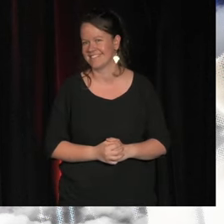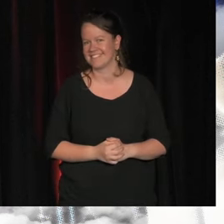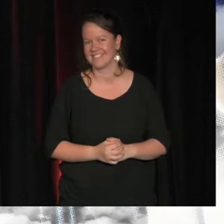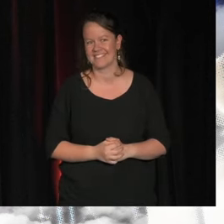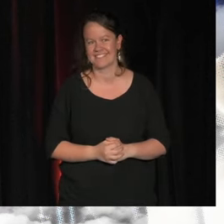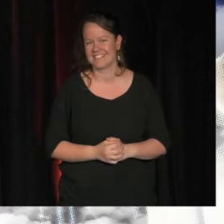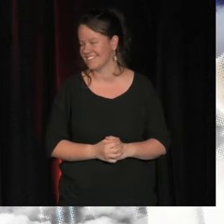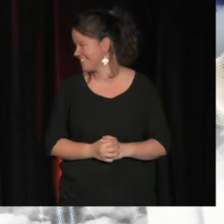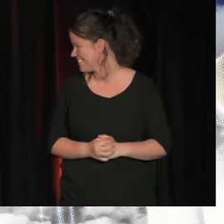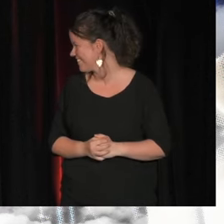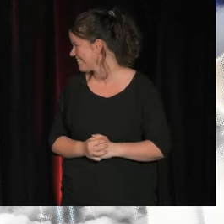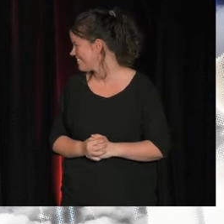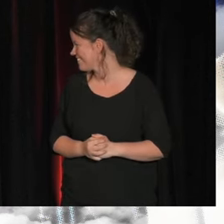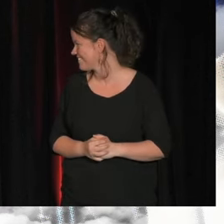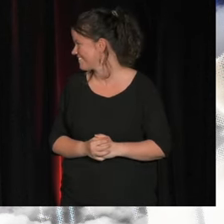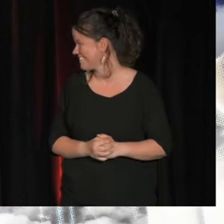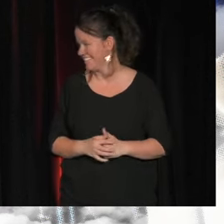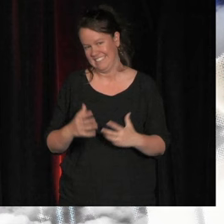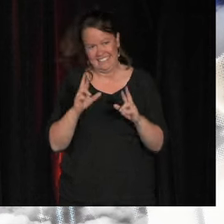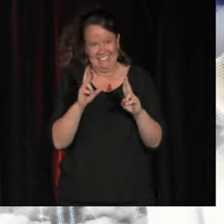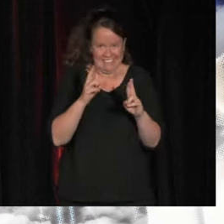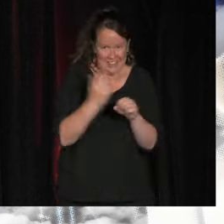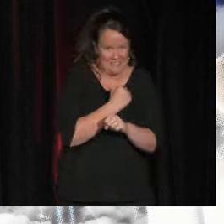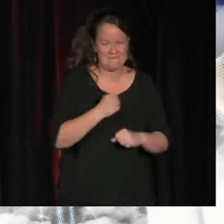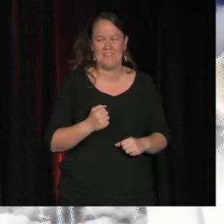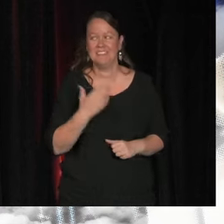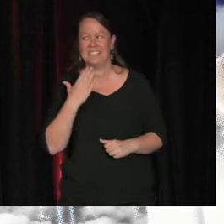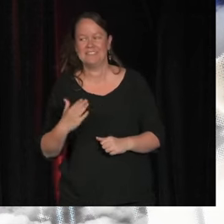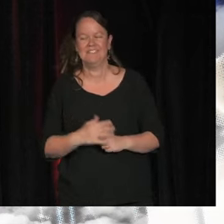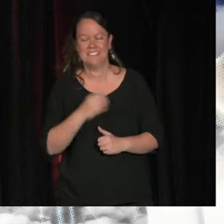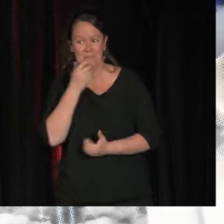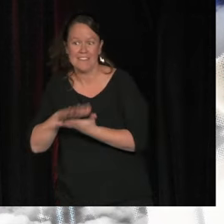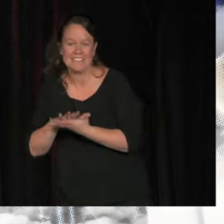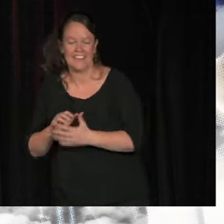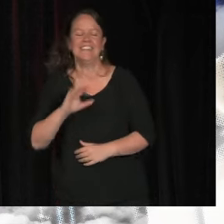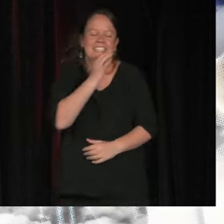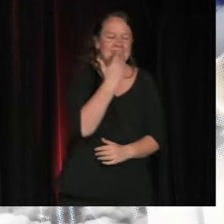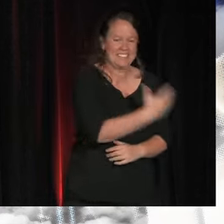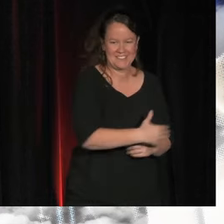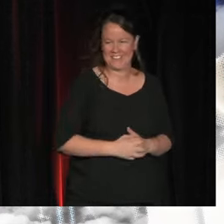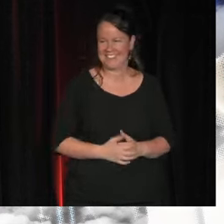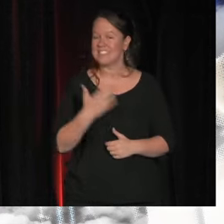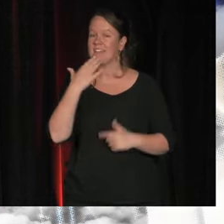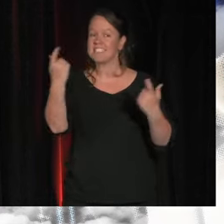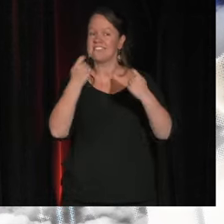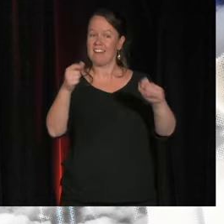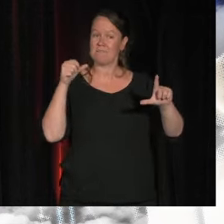Et bon anniversaire, Hugo. Merci beaucoup. Merci évidemment au Festival Press Start de nous avoir invités.